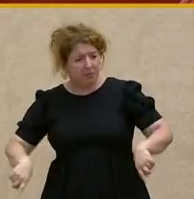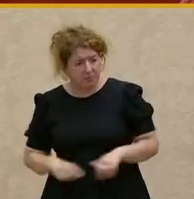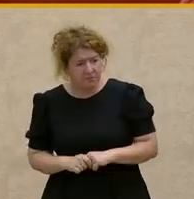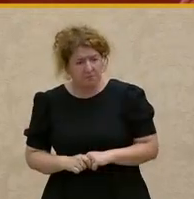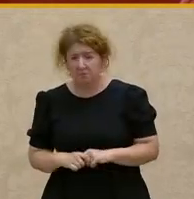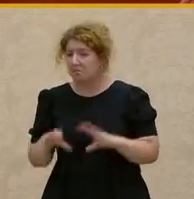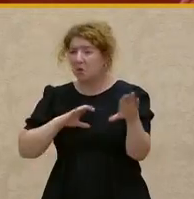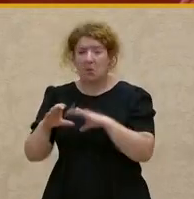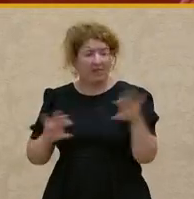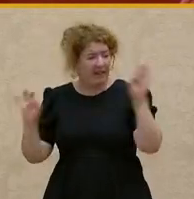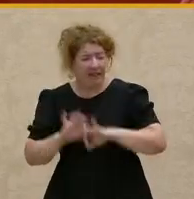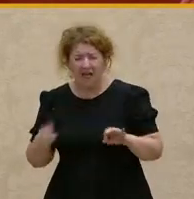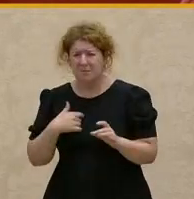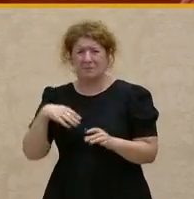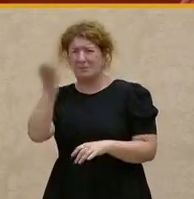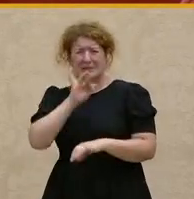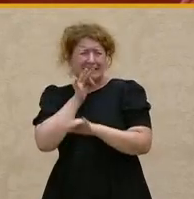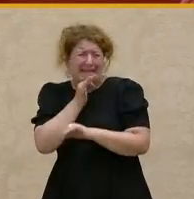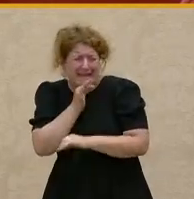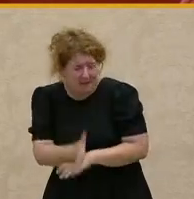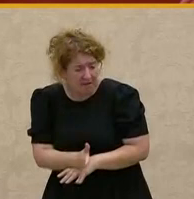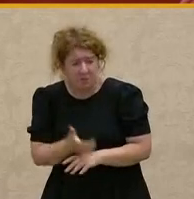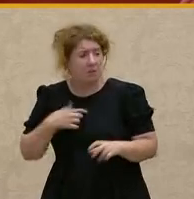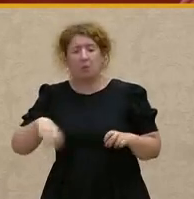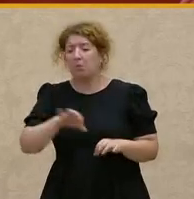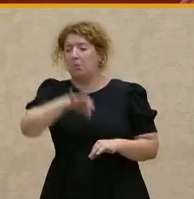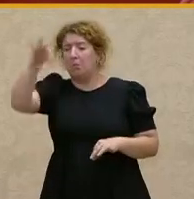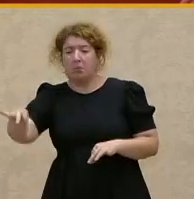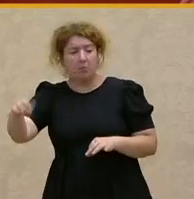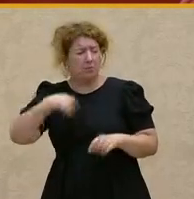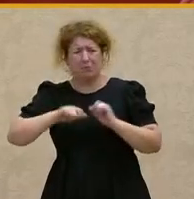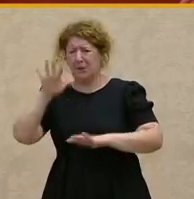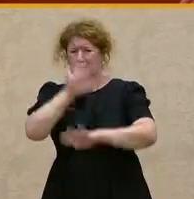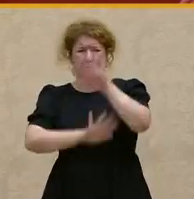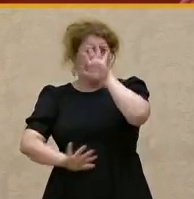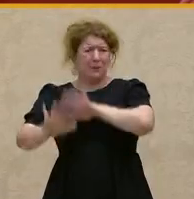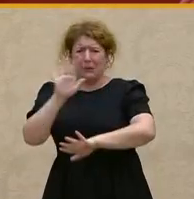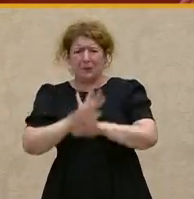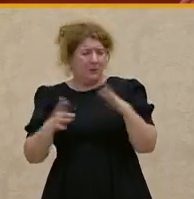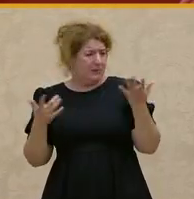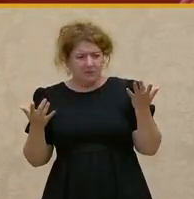hay señales que pueda entender. Solo un cambio de lugar dejándome más confundido. Intento encontrar